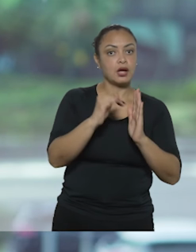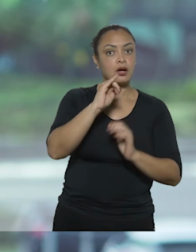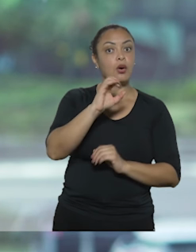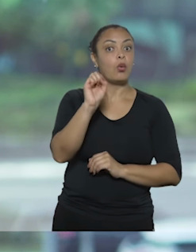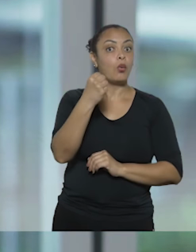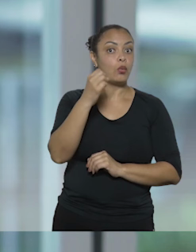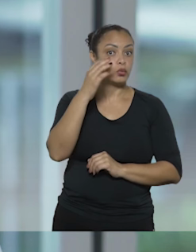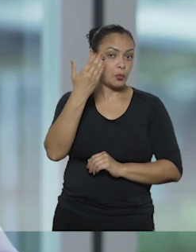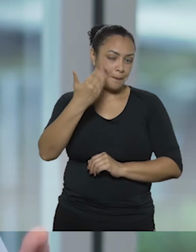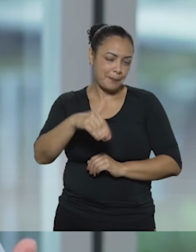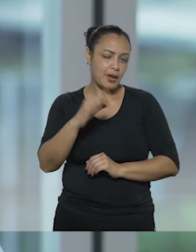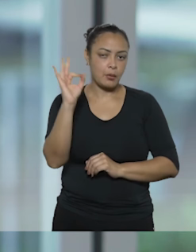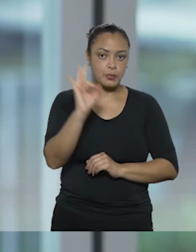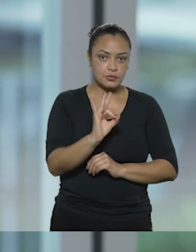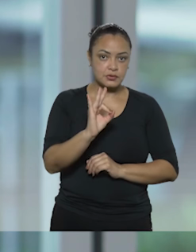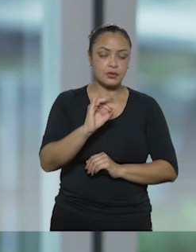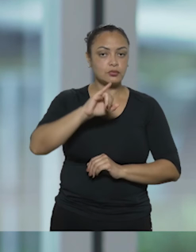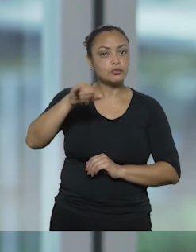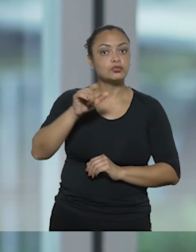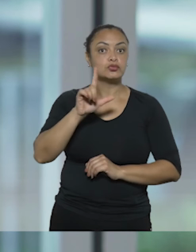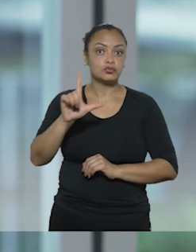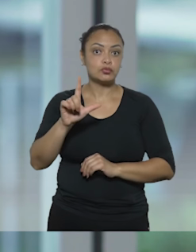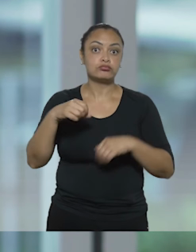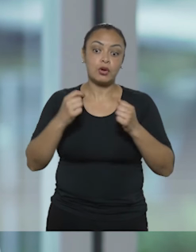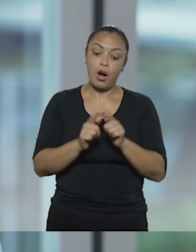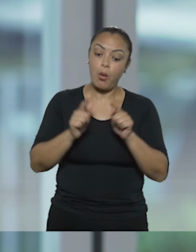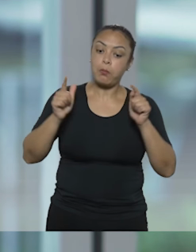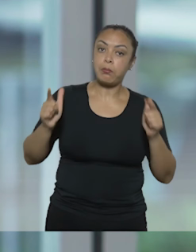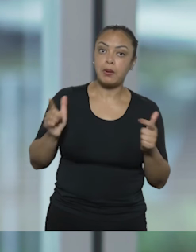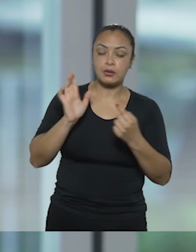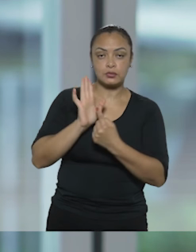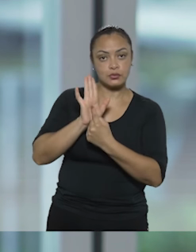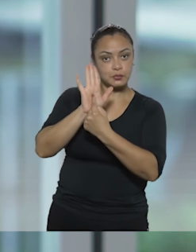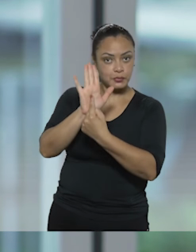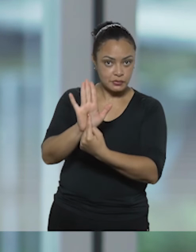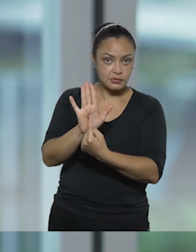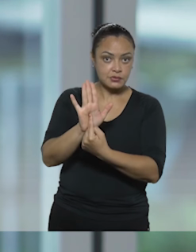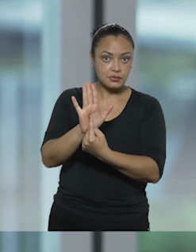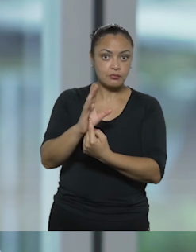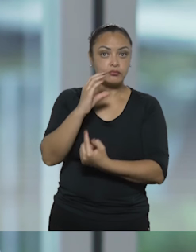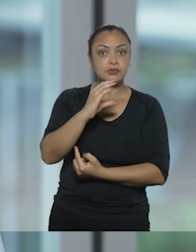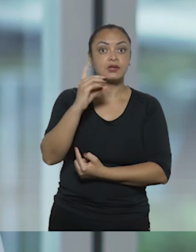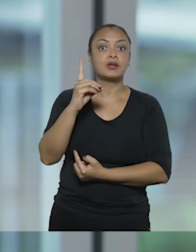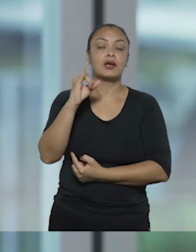mês de julho. Assim a gente aumentou a exposição da carteira de recebíveis ao CDI, né?